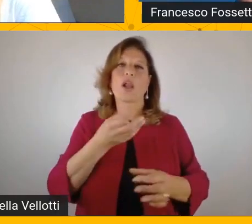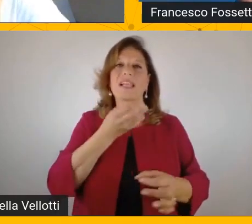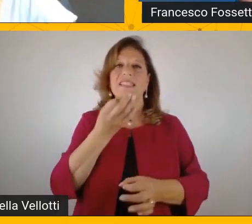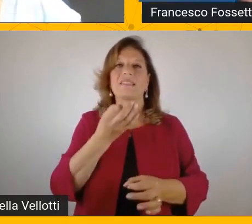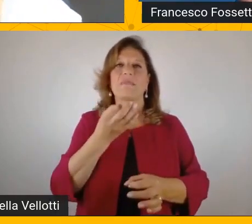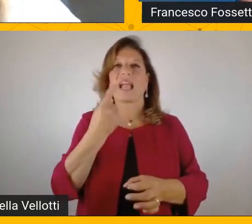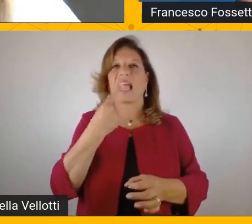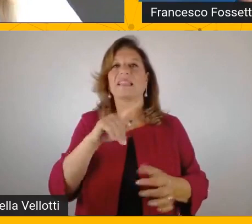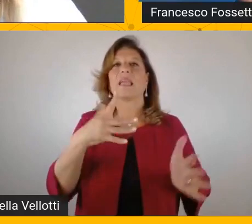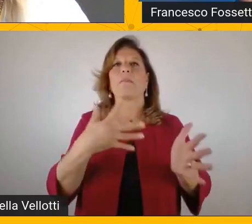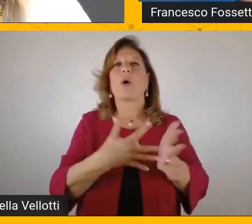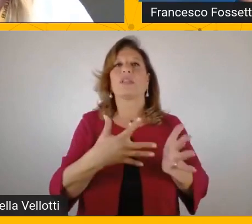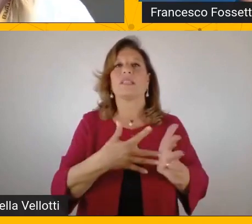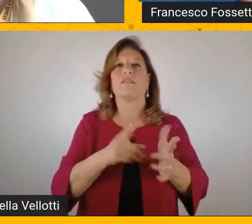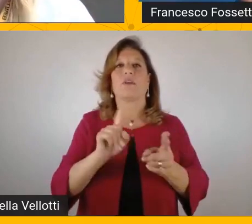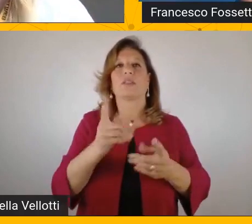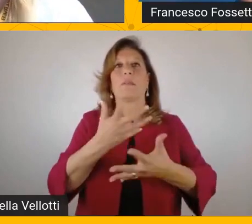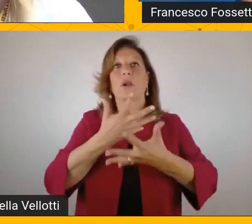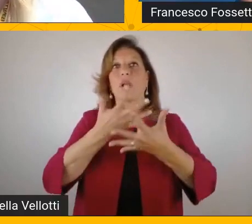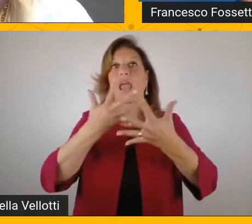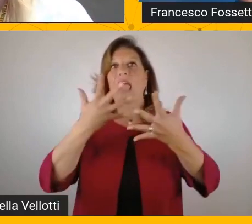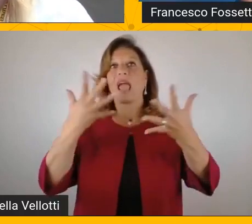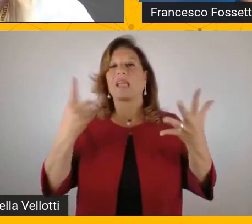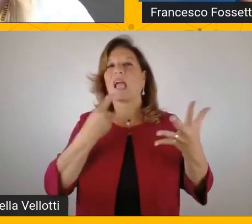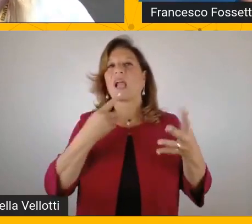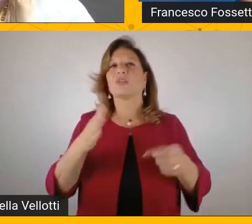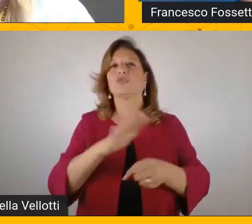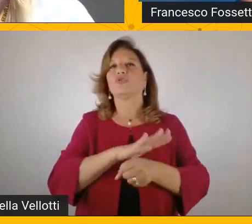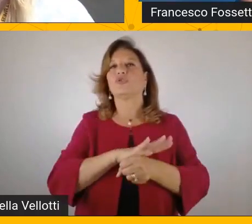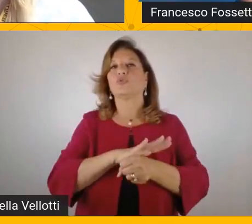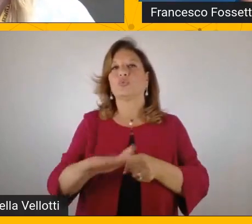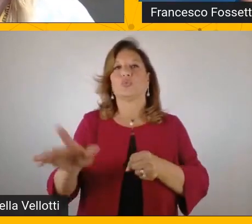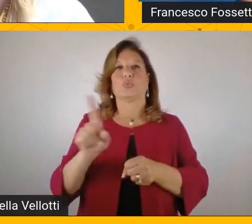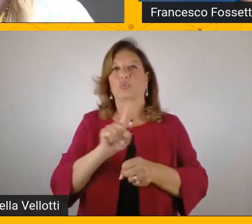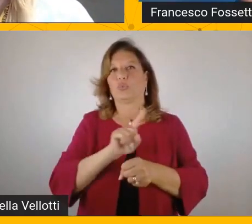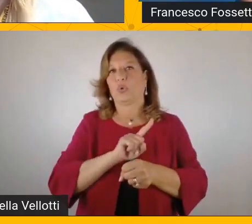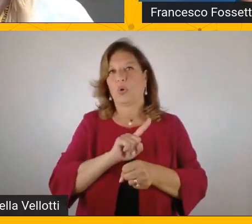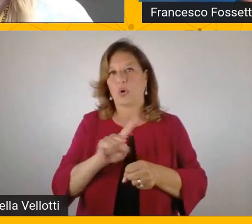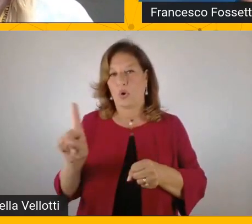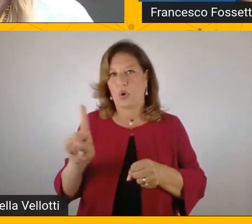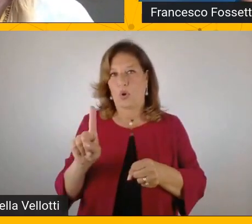difficoltà due non è esaustivo